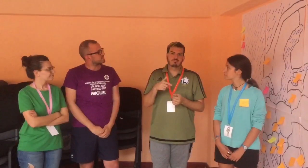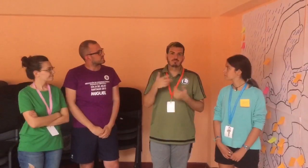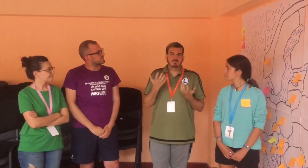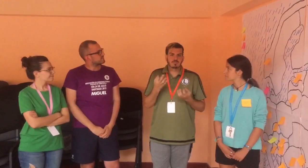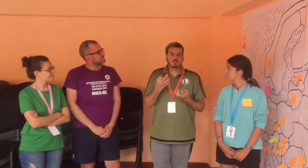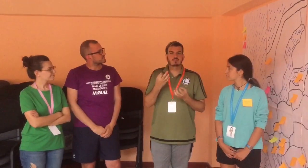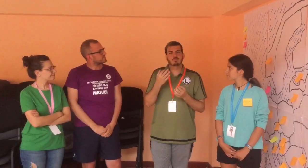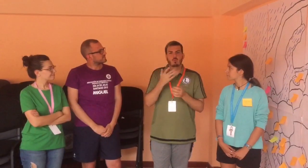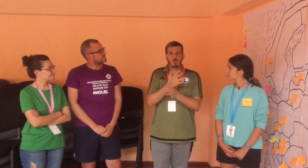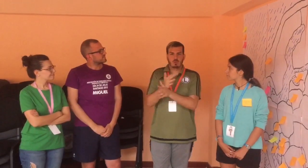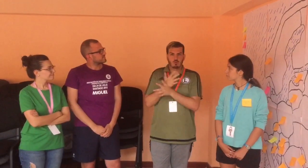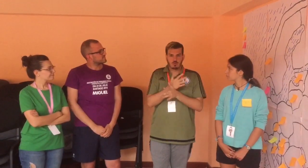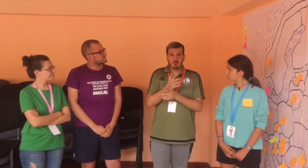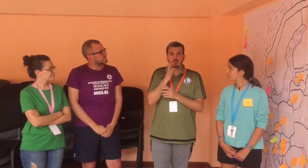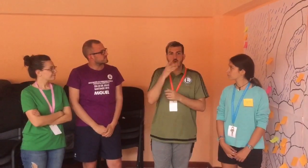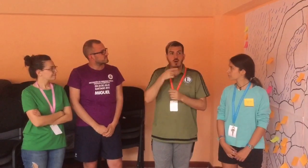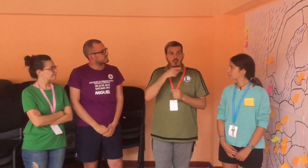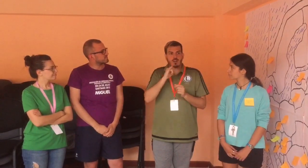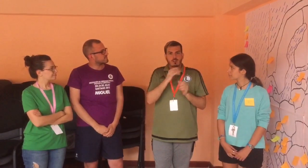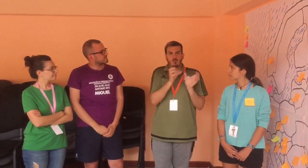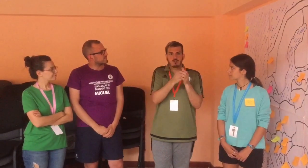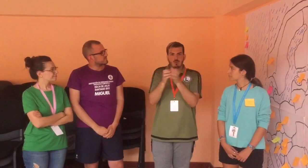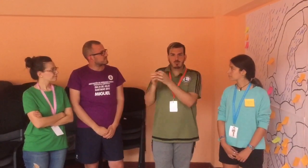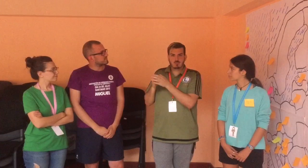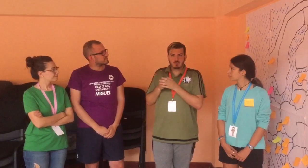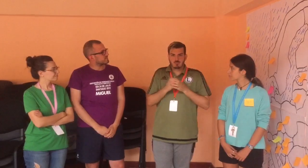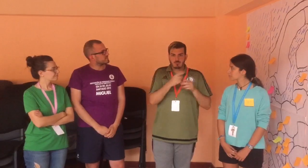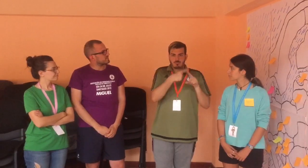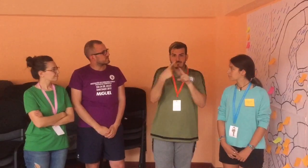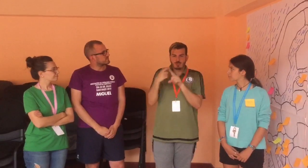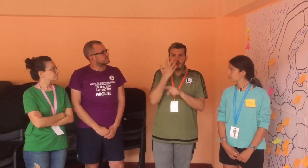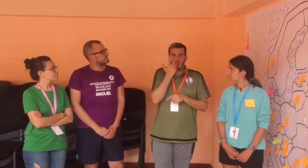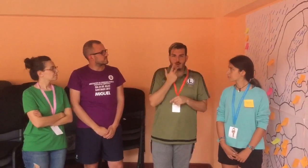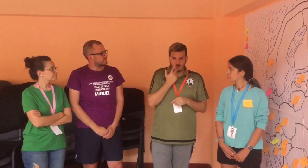Se han organizado juegos competitivos con el objetivo de sumar puntos entre los distintos grupos.